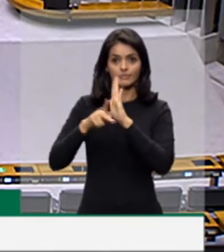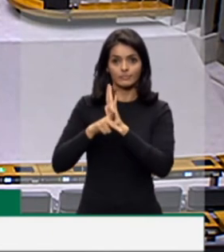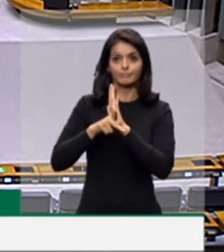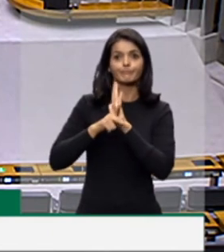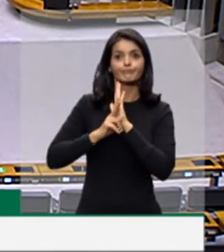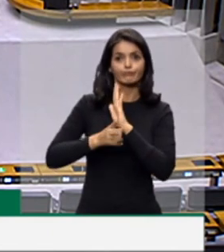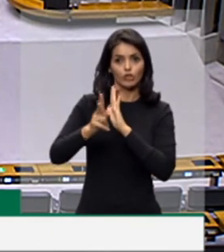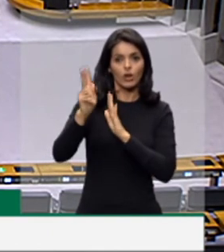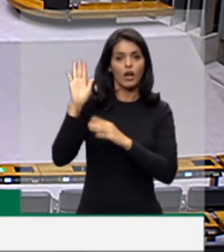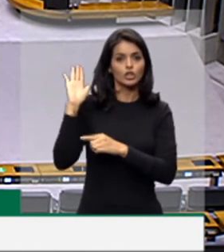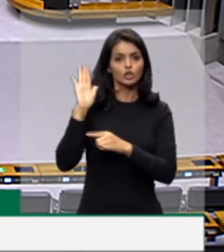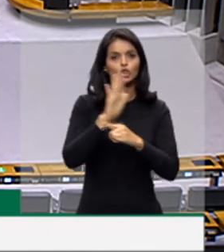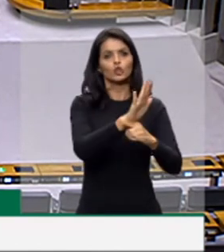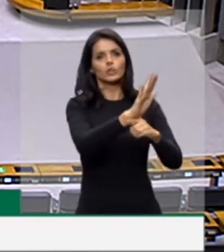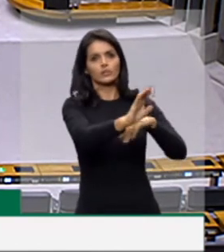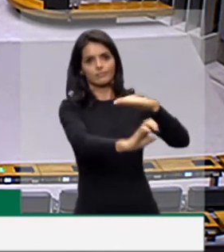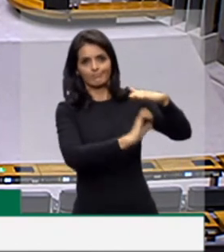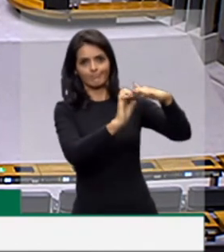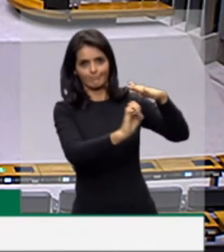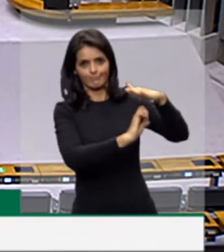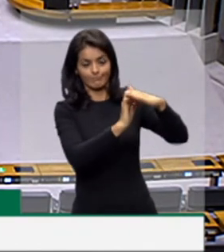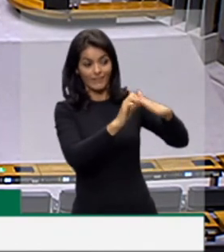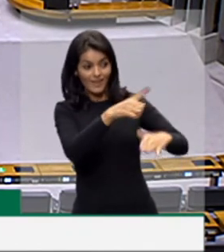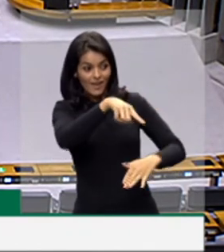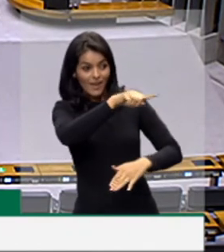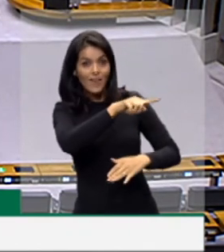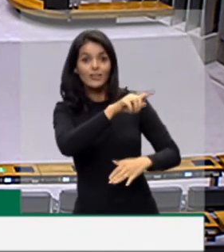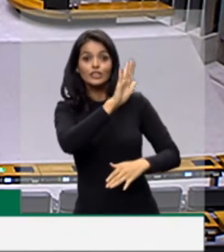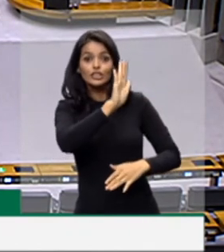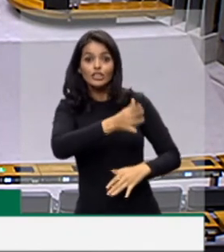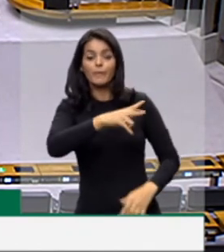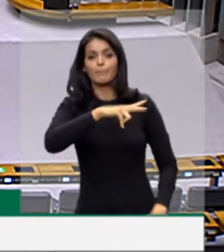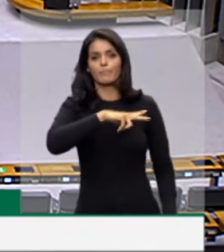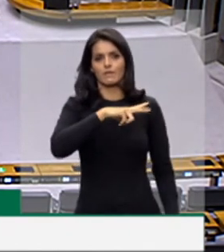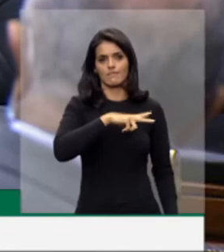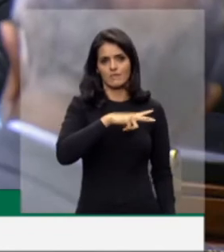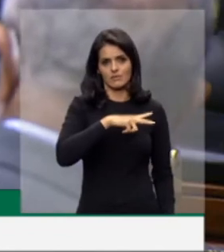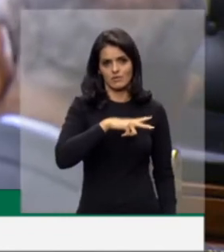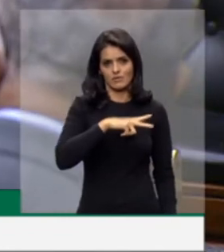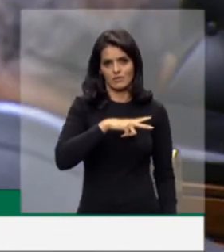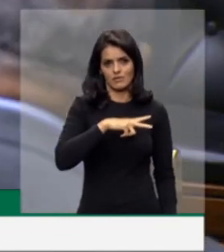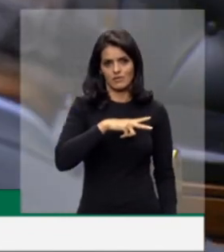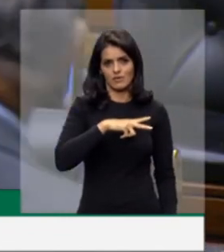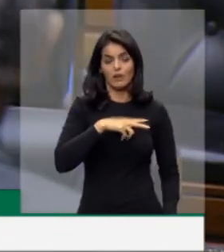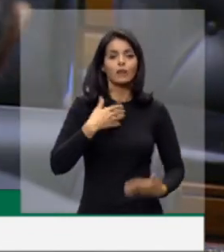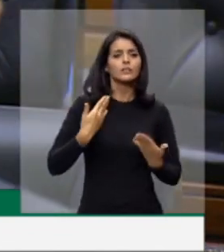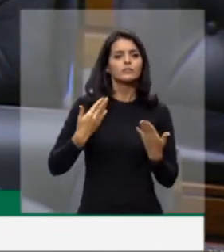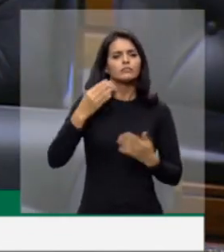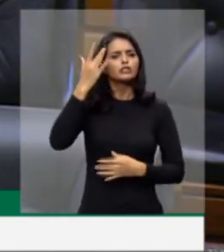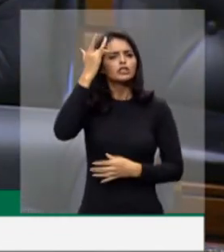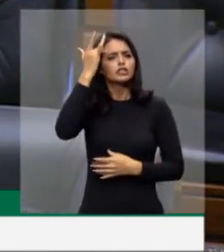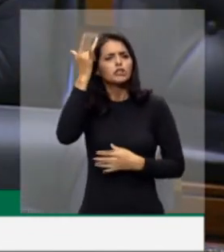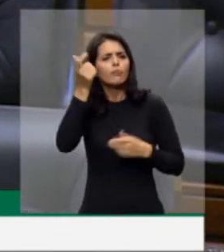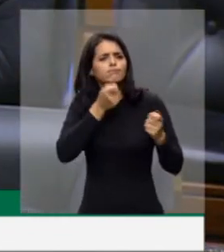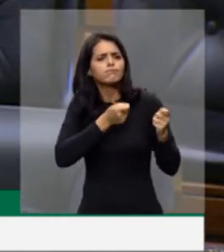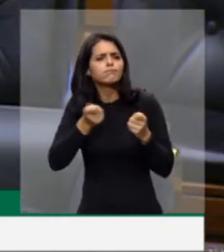COMO VOTA O PSC, PC DO B. SENHOR PRESIDENTE. ESSA MEDIDA PROVISÓRIA CONTINUA AJUDANDO AS EMPRESAS